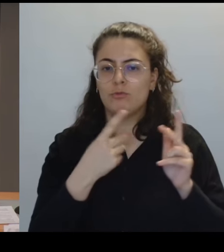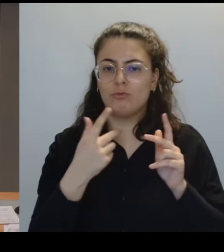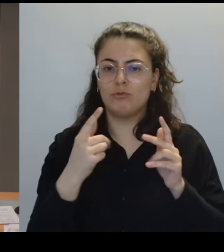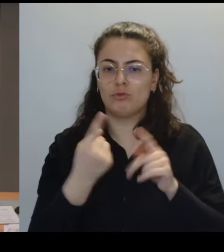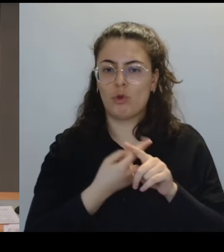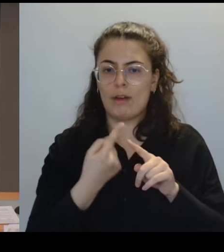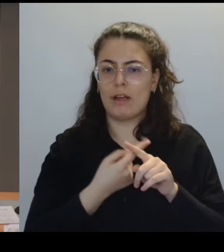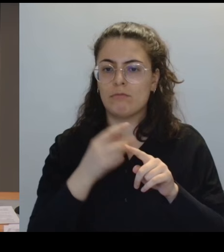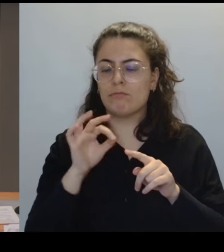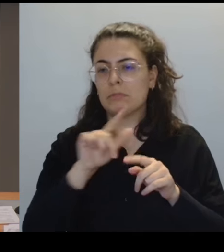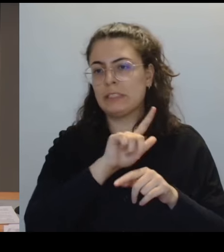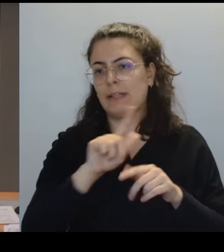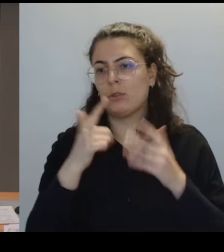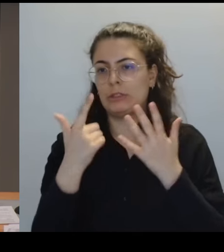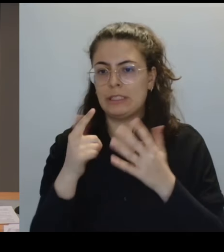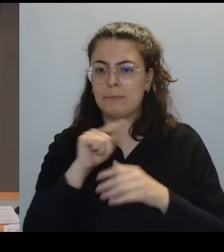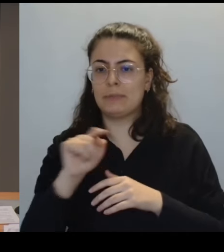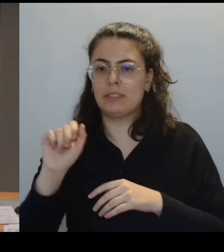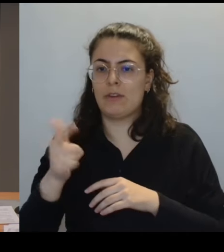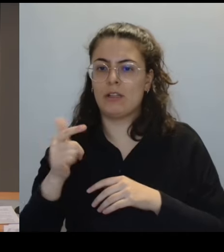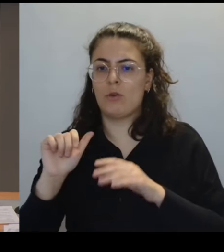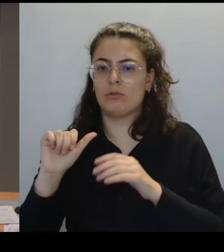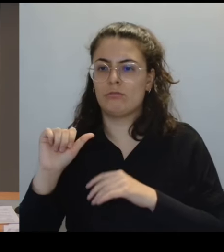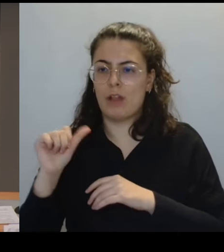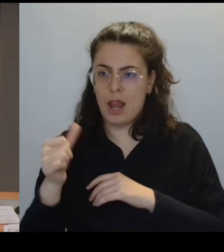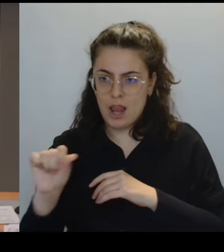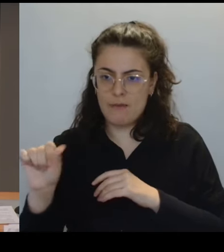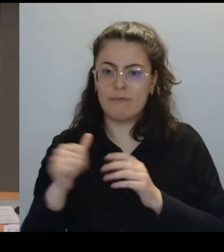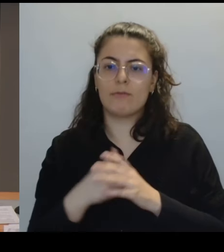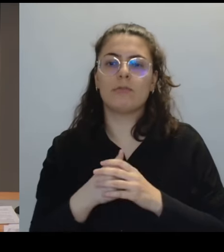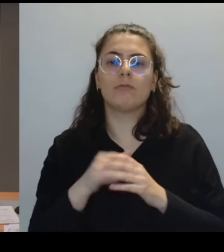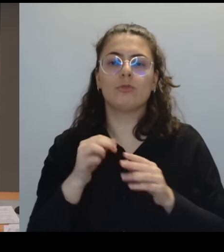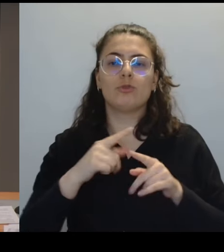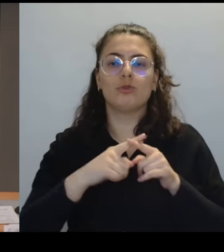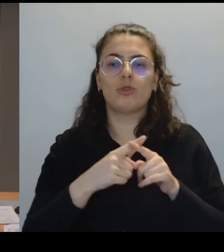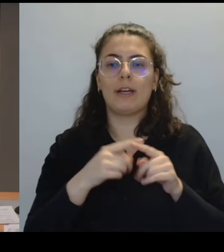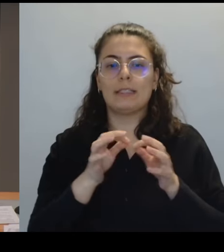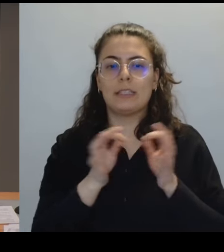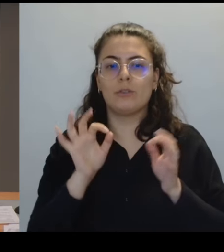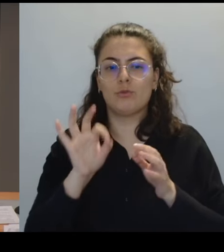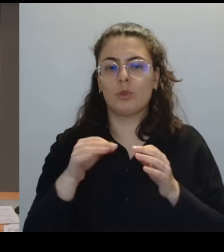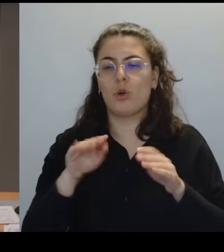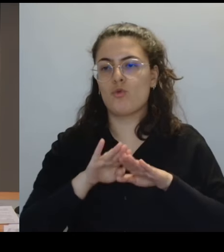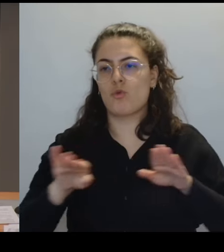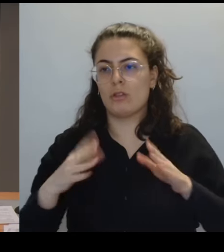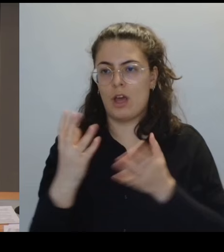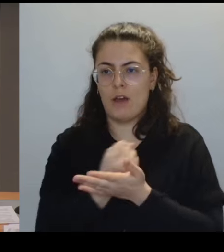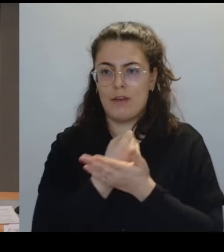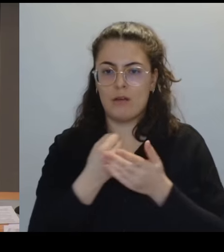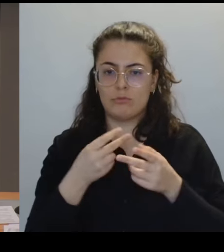des Steuersatzes für die Grunderwerbsteuer. Ich eröffne die erste Lesung des Gesetzesantrages.